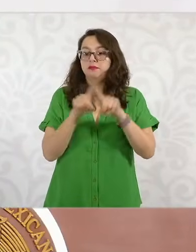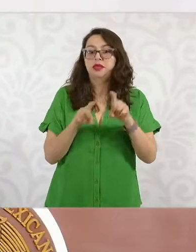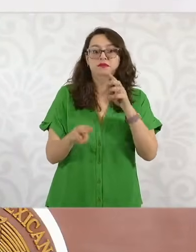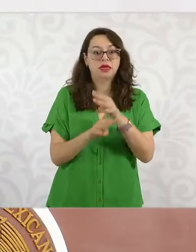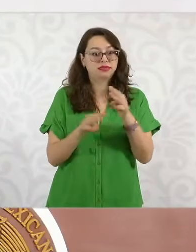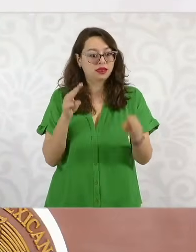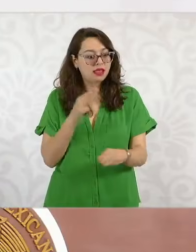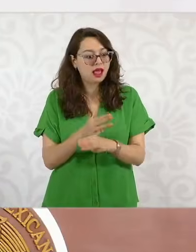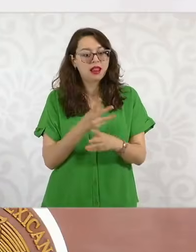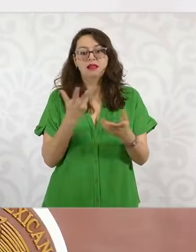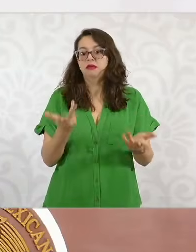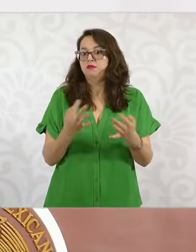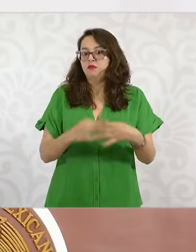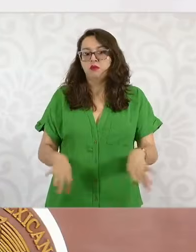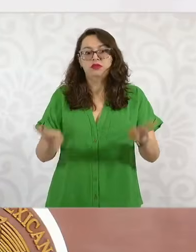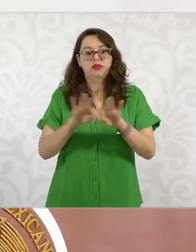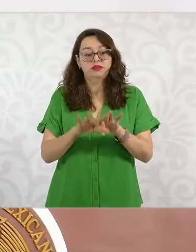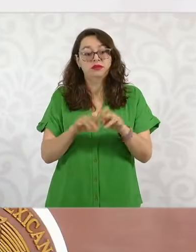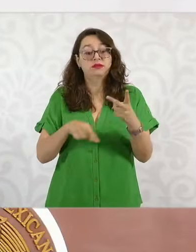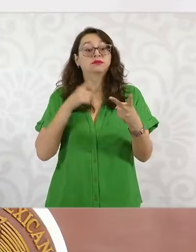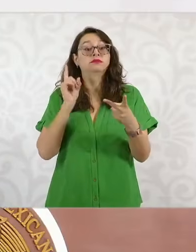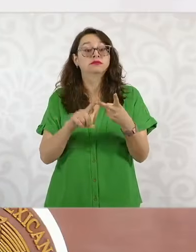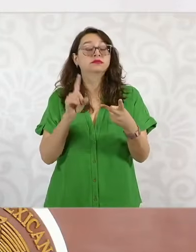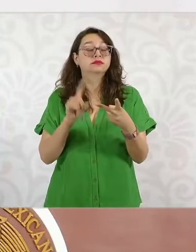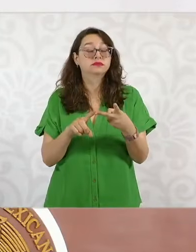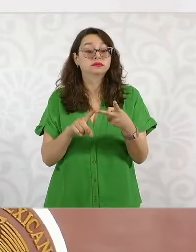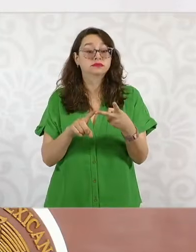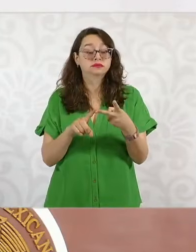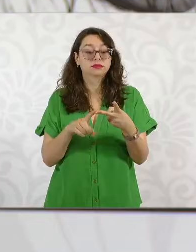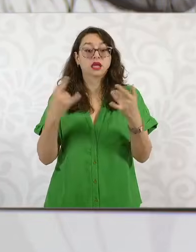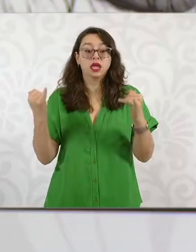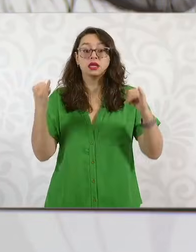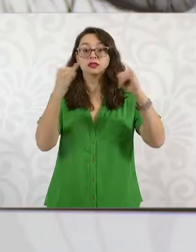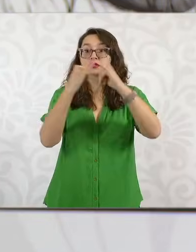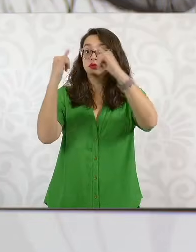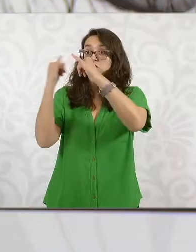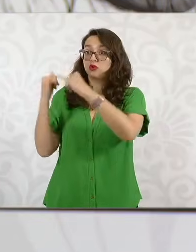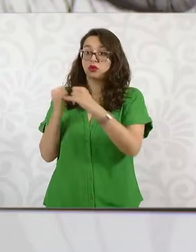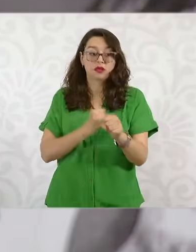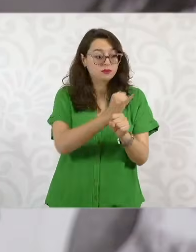que es muy importante. Y la otra es el vínculo con instituciones de investigación para estudios